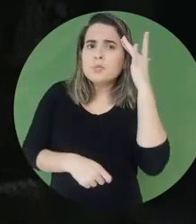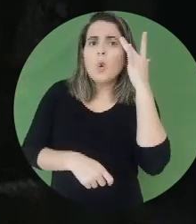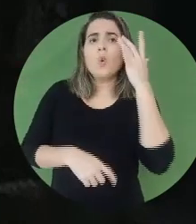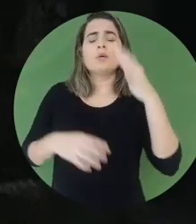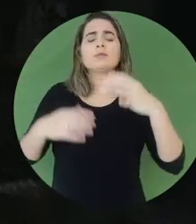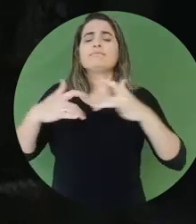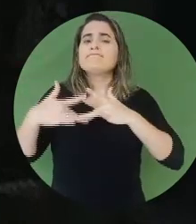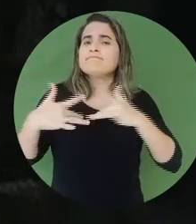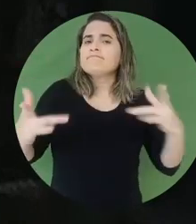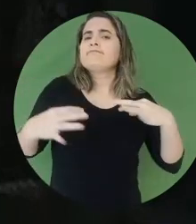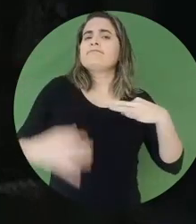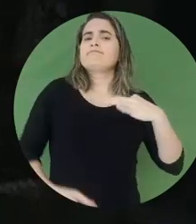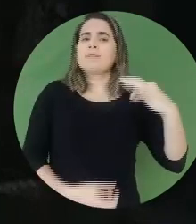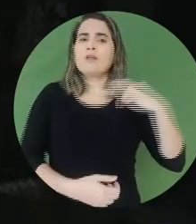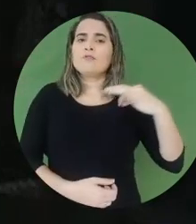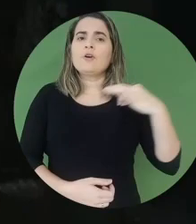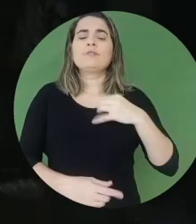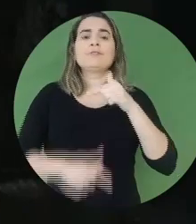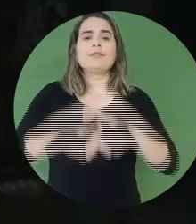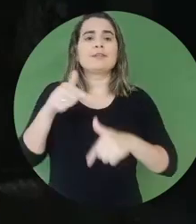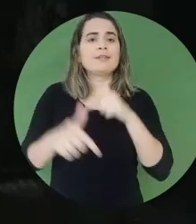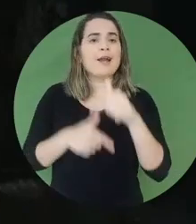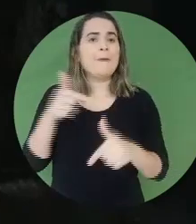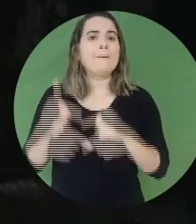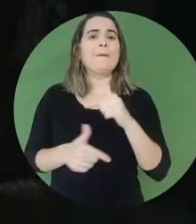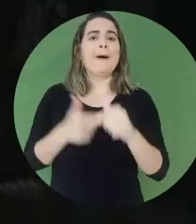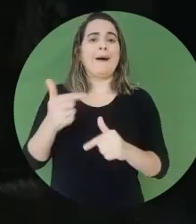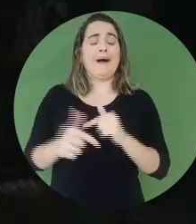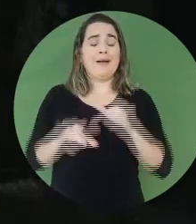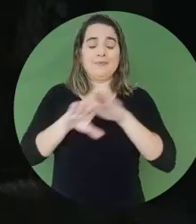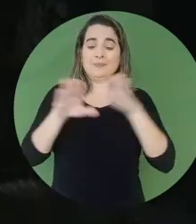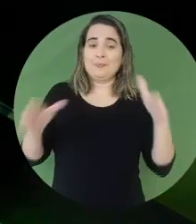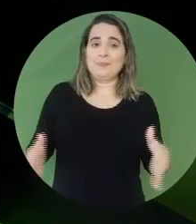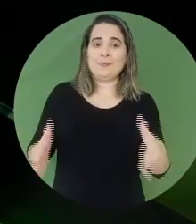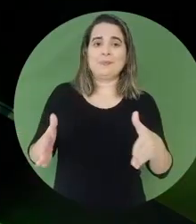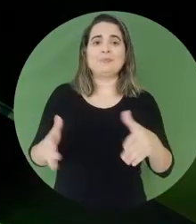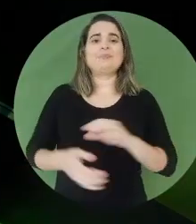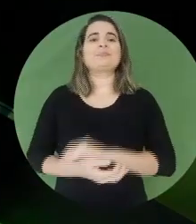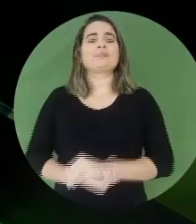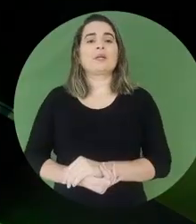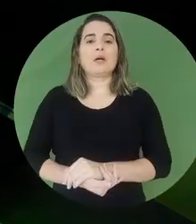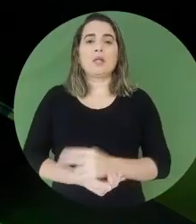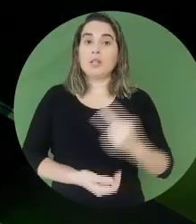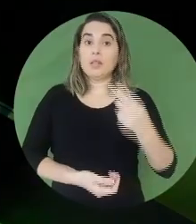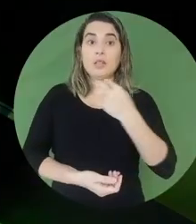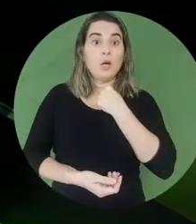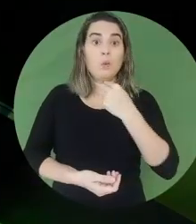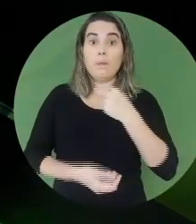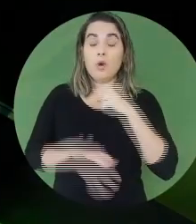pra que a gente tenha o mínimo de complicação ou problema possível. Não pode ser mesário voluntário: